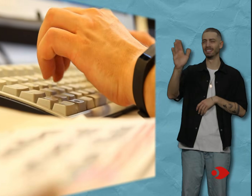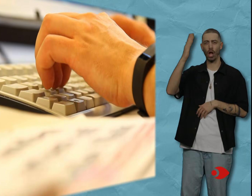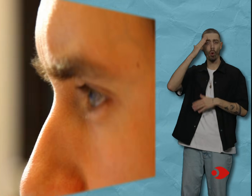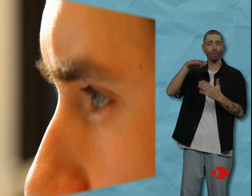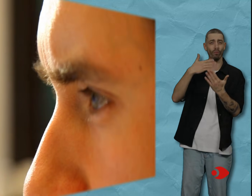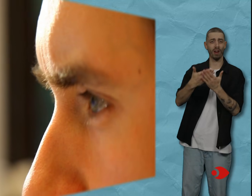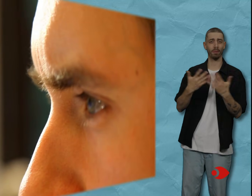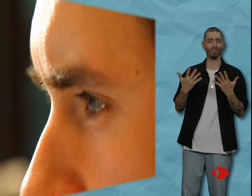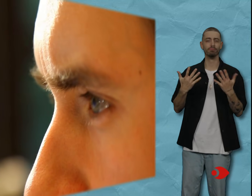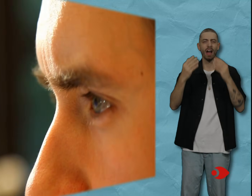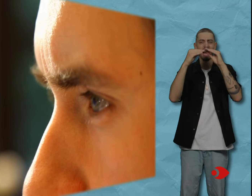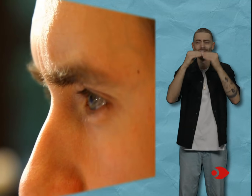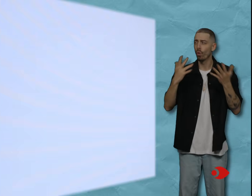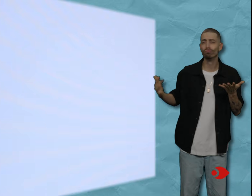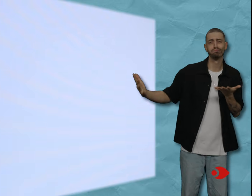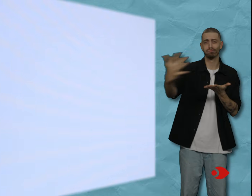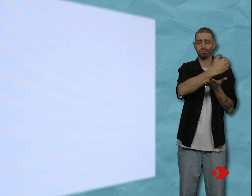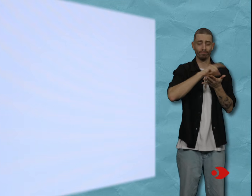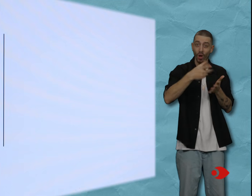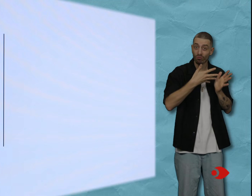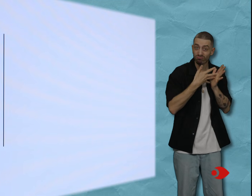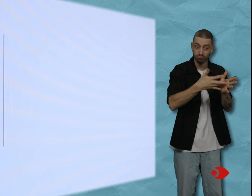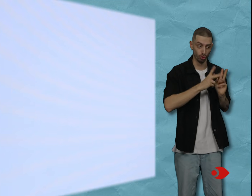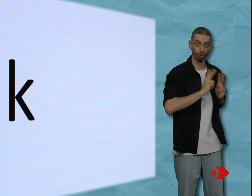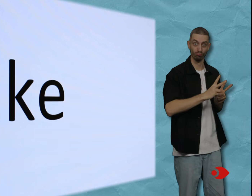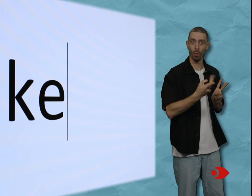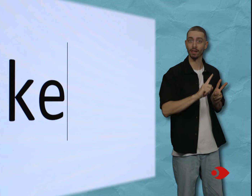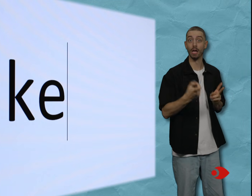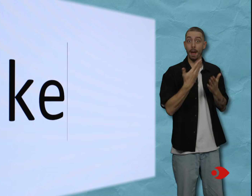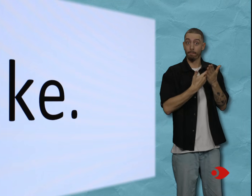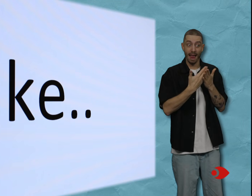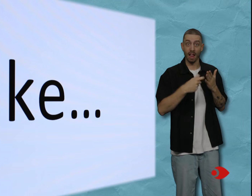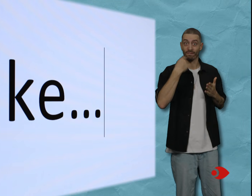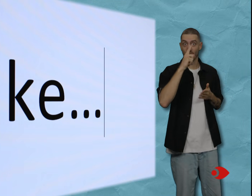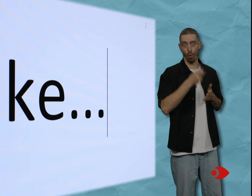Infos zusammensuchen, prüfen, ob die Infos auch stimmen: Das ist eine der zentralsten Aufgaben von Journalist:innen.